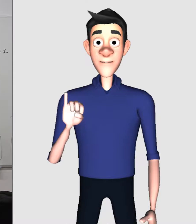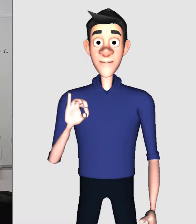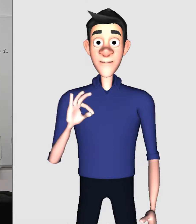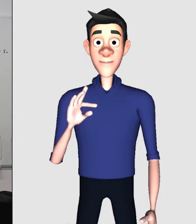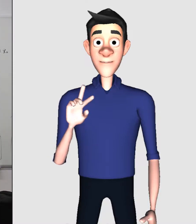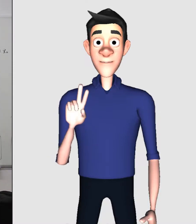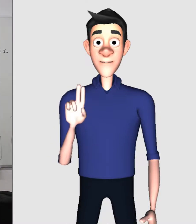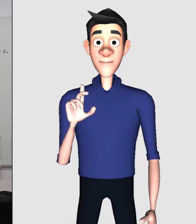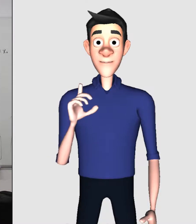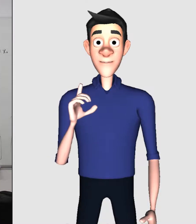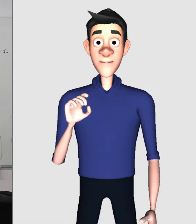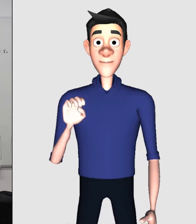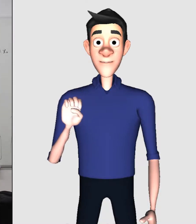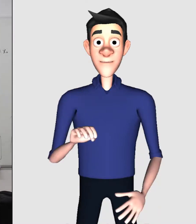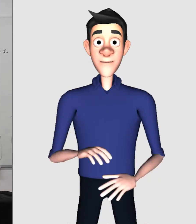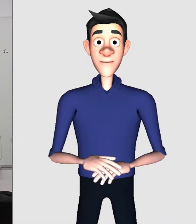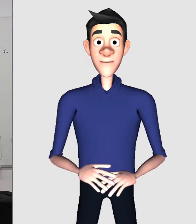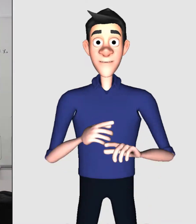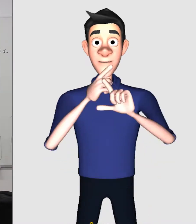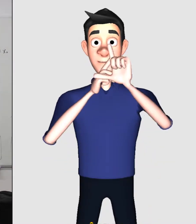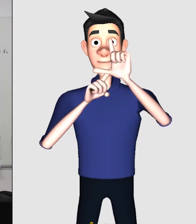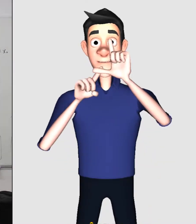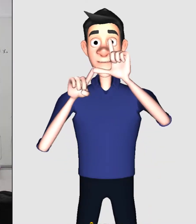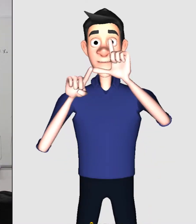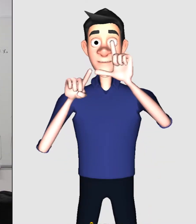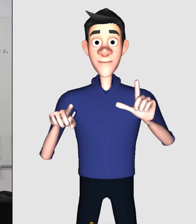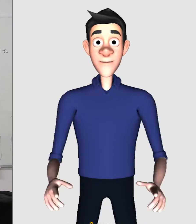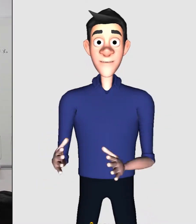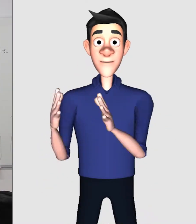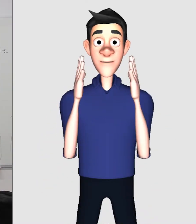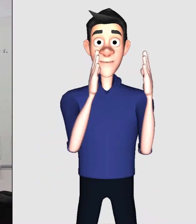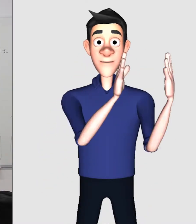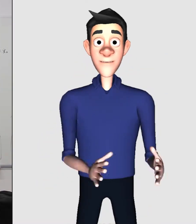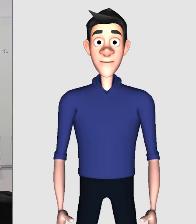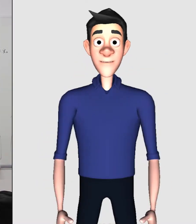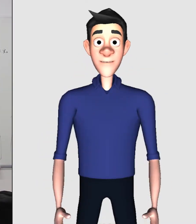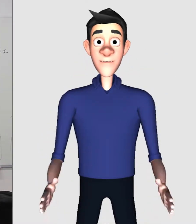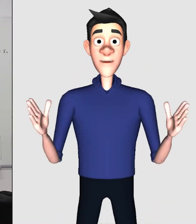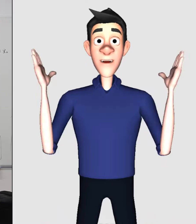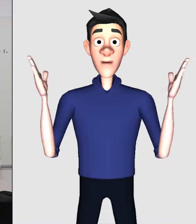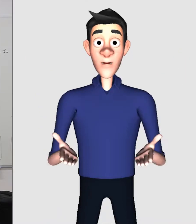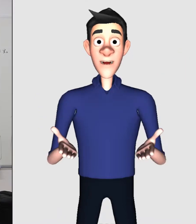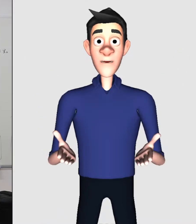A altura que a bola é lançada, da massa da bola lançada e da massa que estava presa na barra